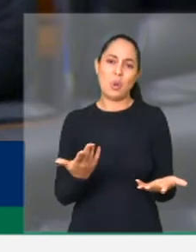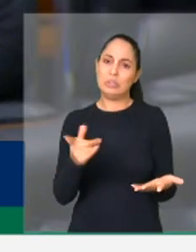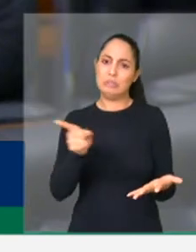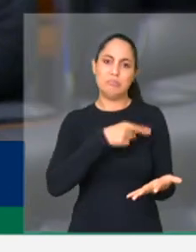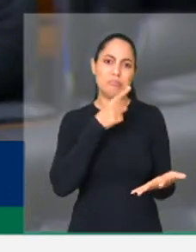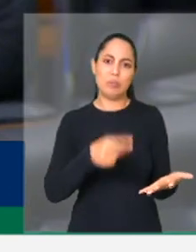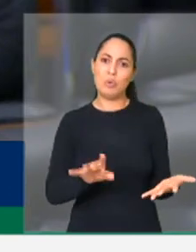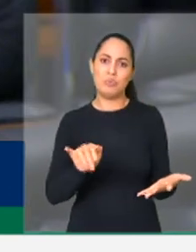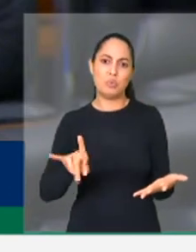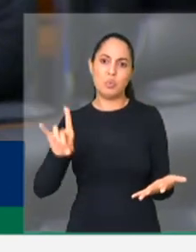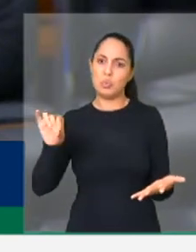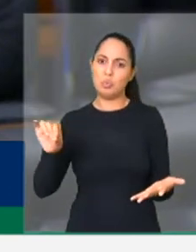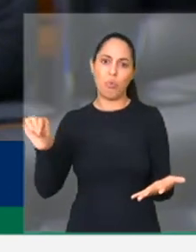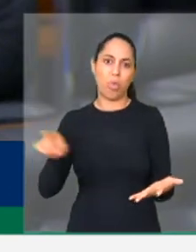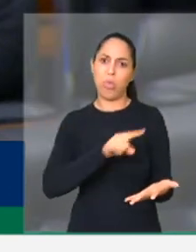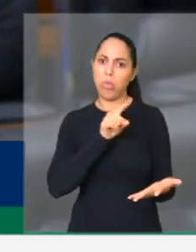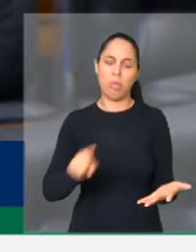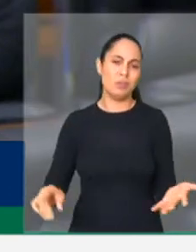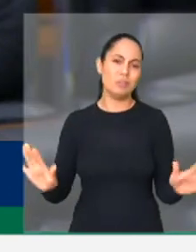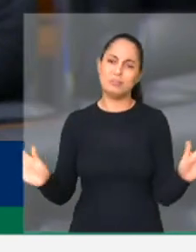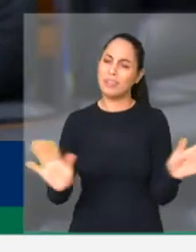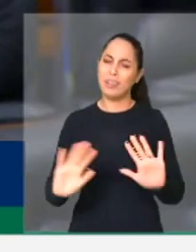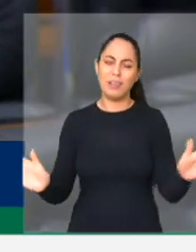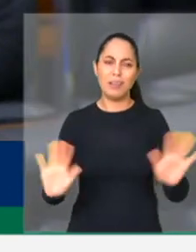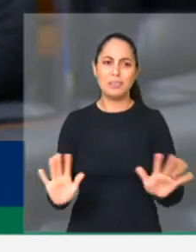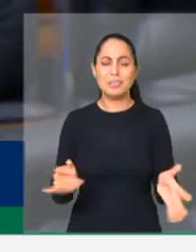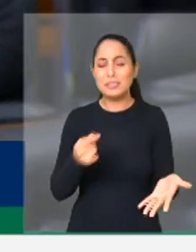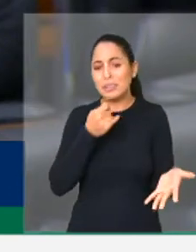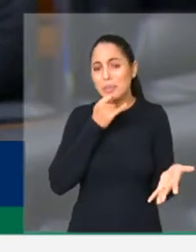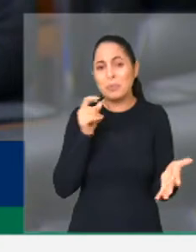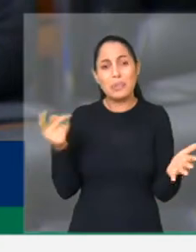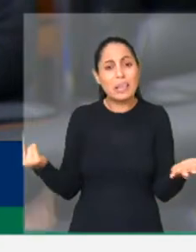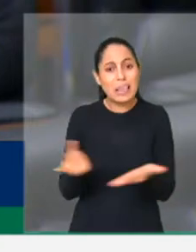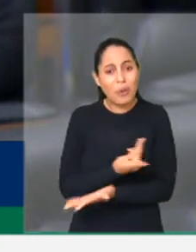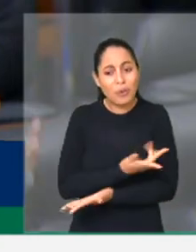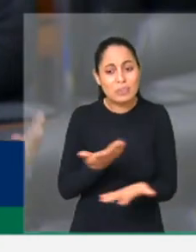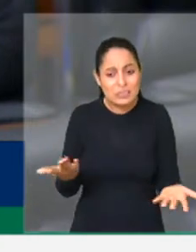ENTÃO PSOL ORIENTA NÃO. AINDA MAIS QUE JÁ APROVAMOS NESSA CASA A IMPOSSIBILIDADE DE.... REEDITAR OU DE